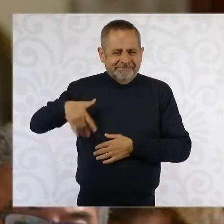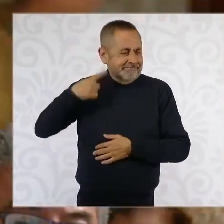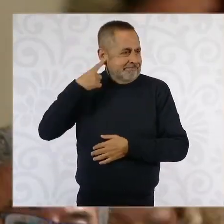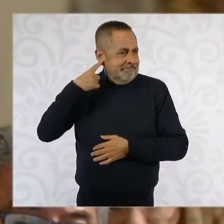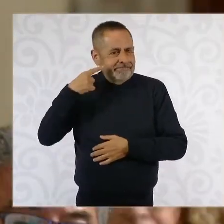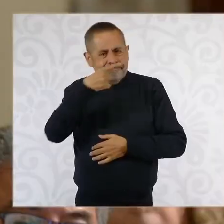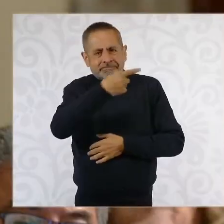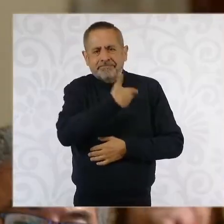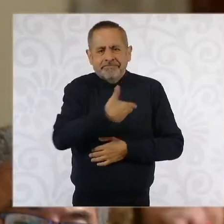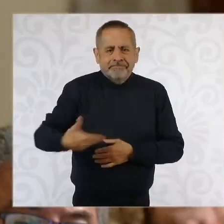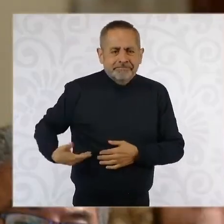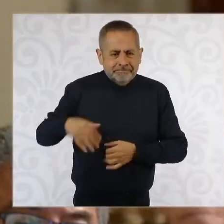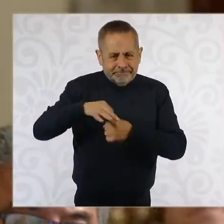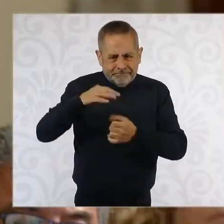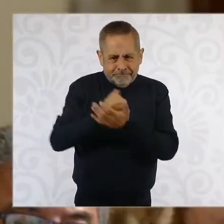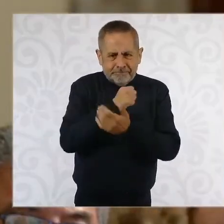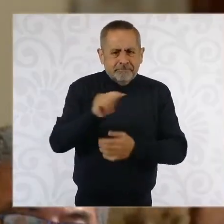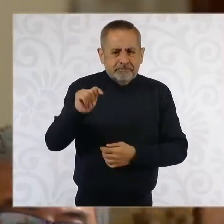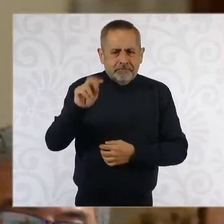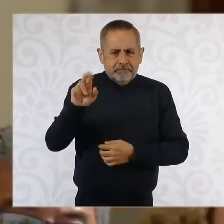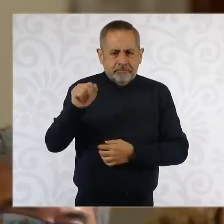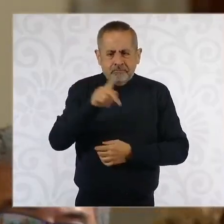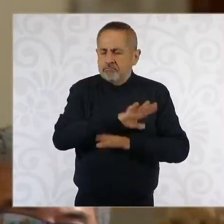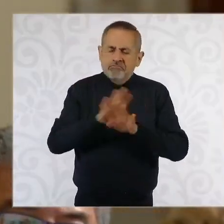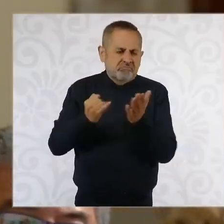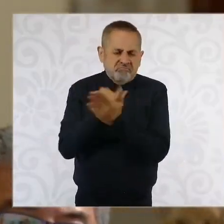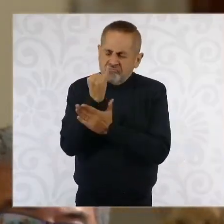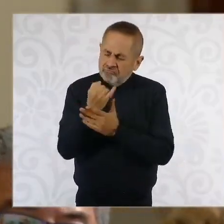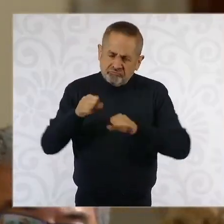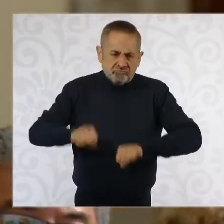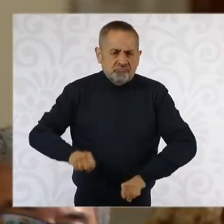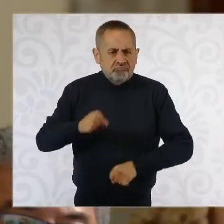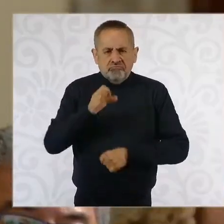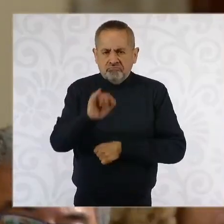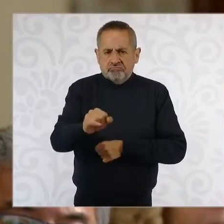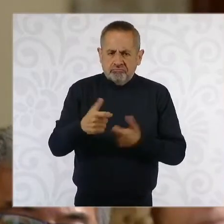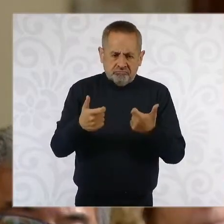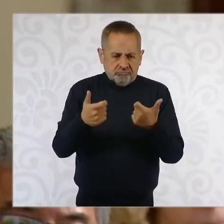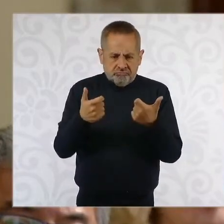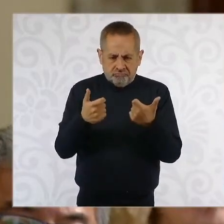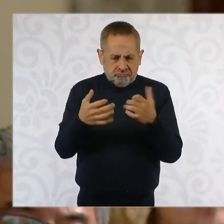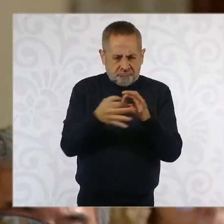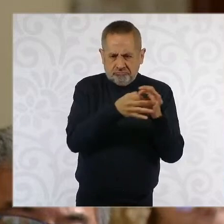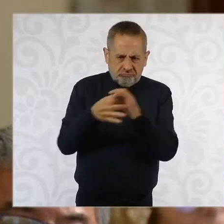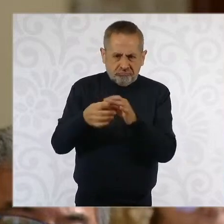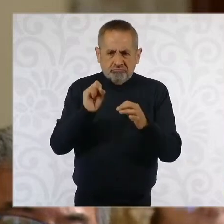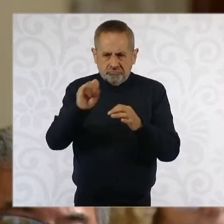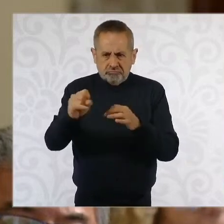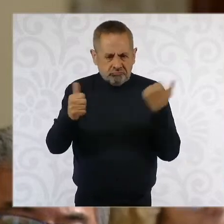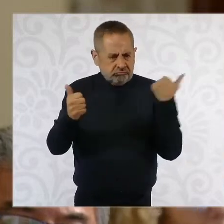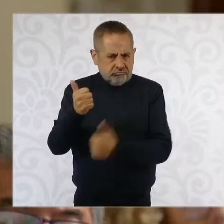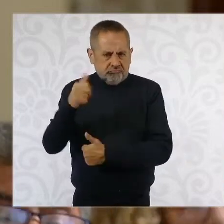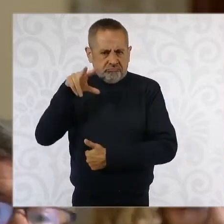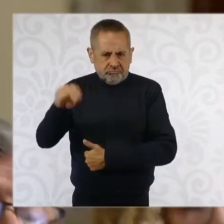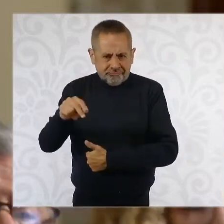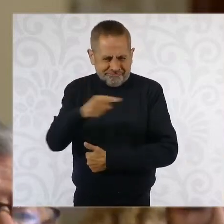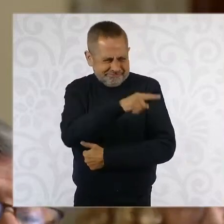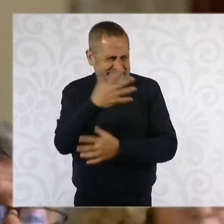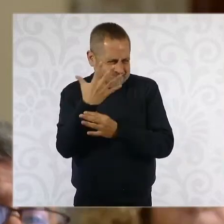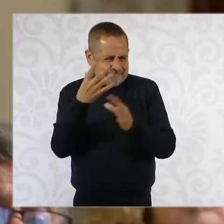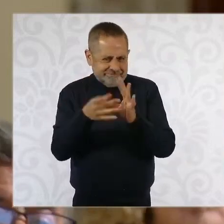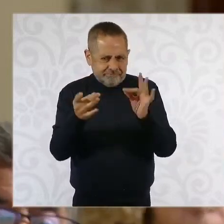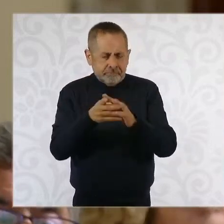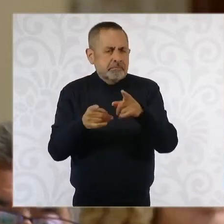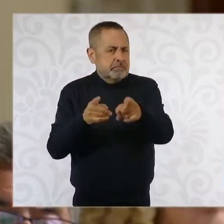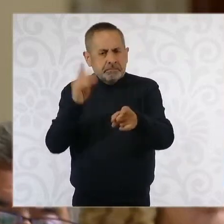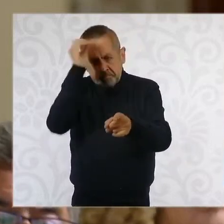electo Donald Trump ya fijó su postura sobre cooperación subordinación no y conocer qué opina